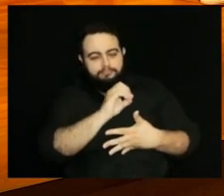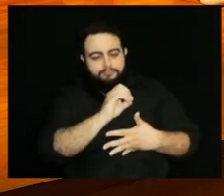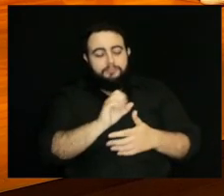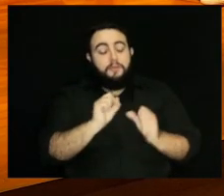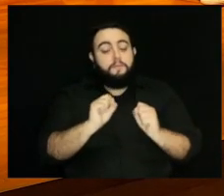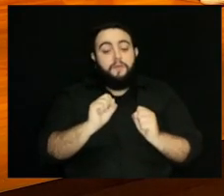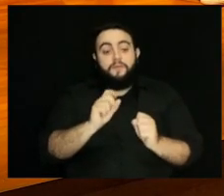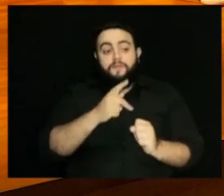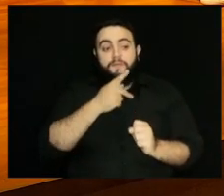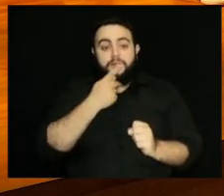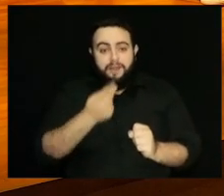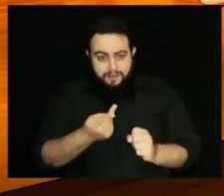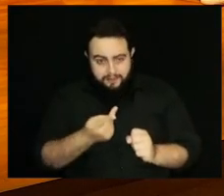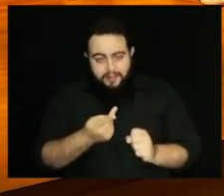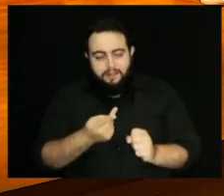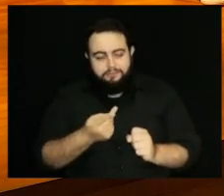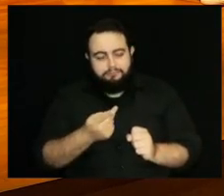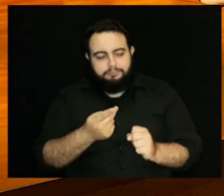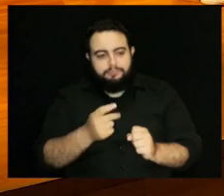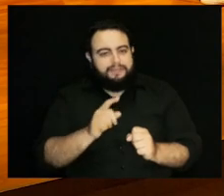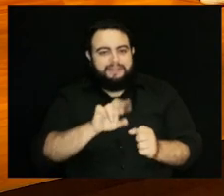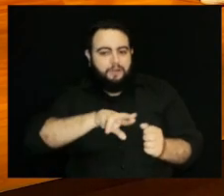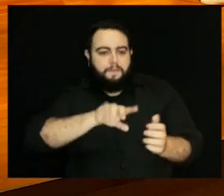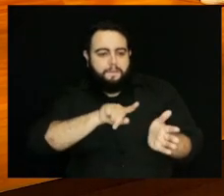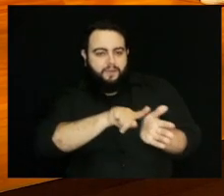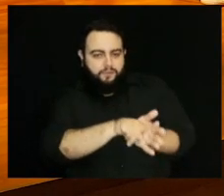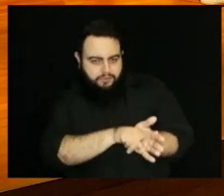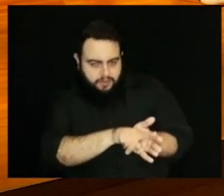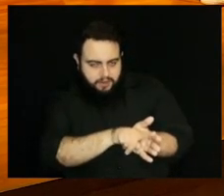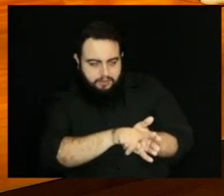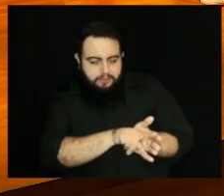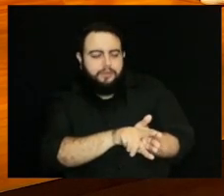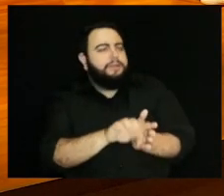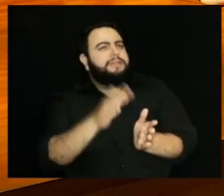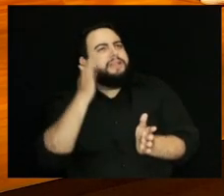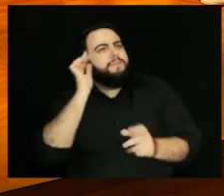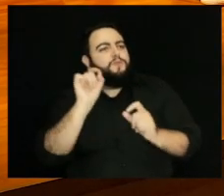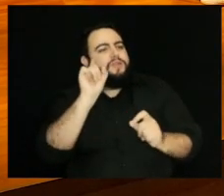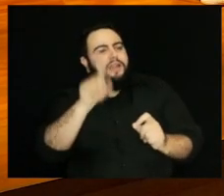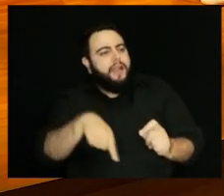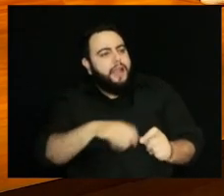isso né. Você sabe o que é ter um amor, meu senhor, ter loucura por uma mulher. Eu tô afirmando essa